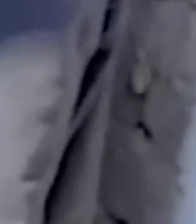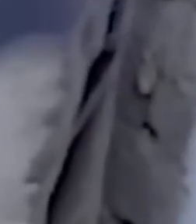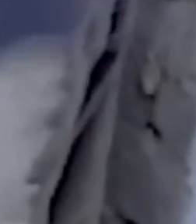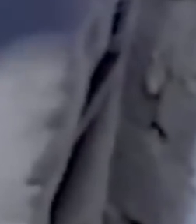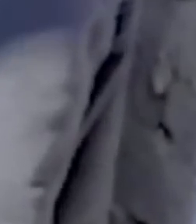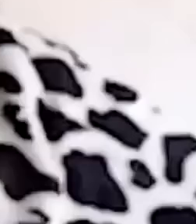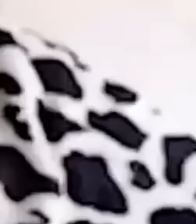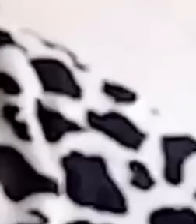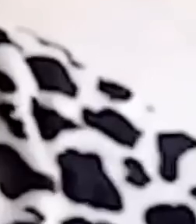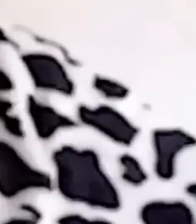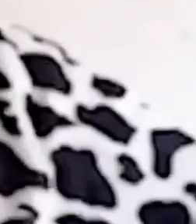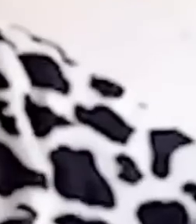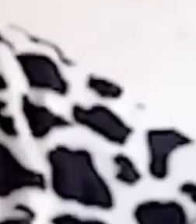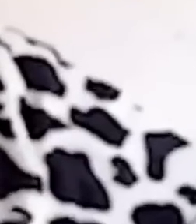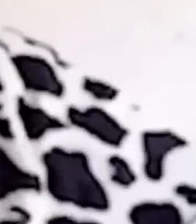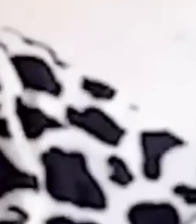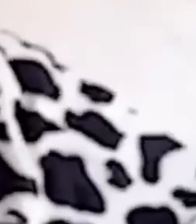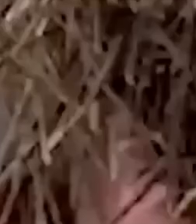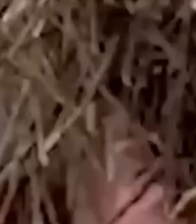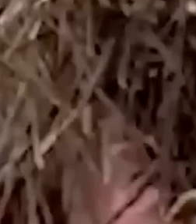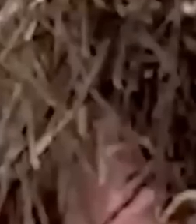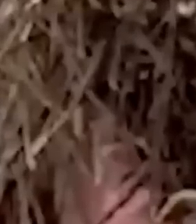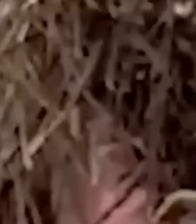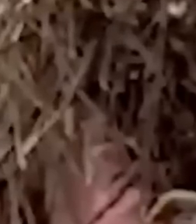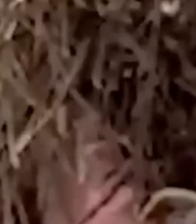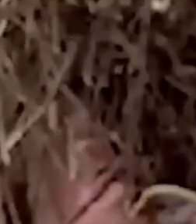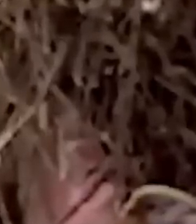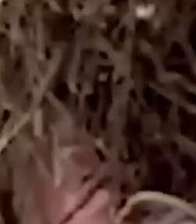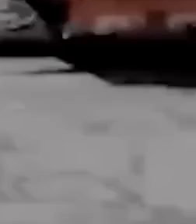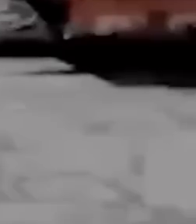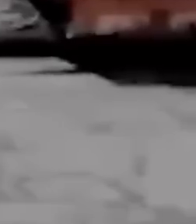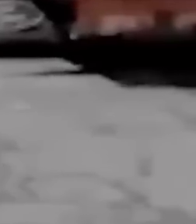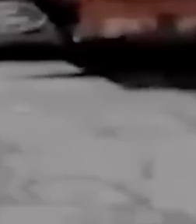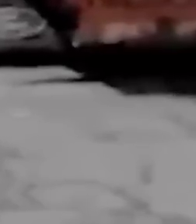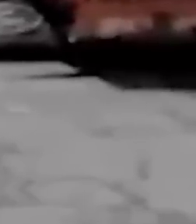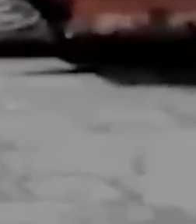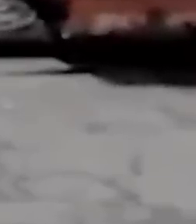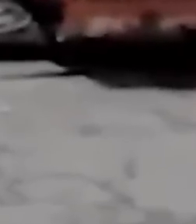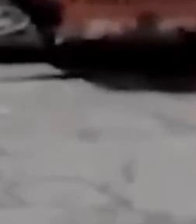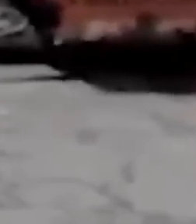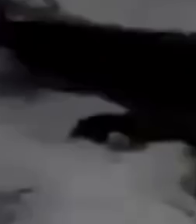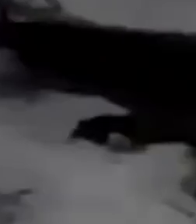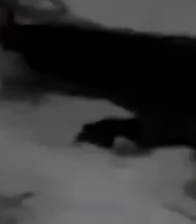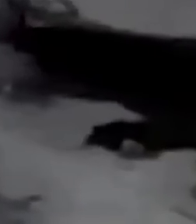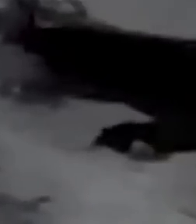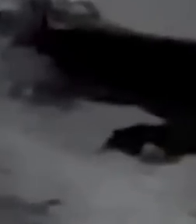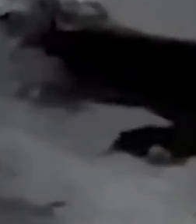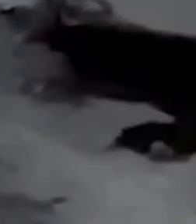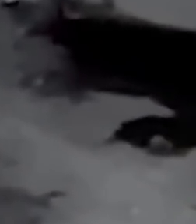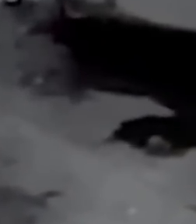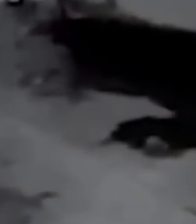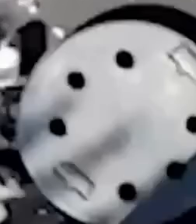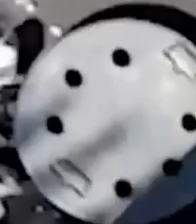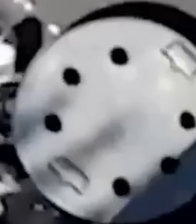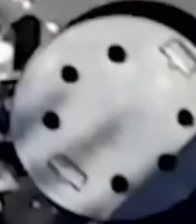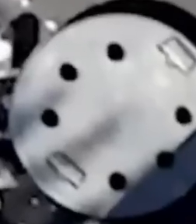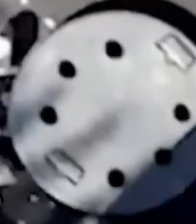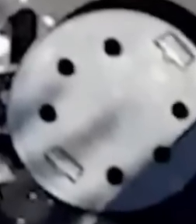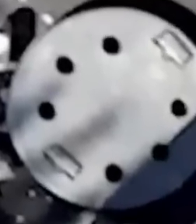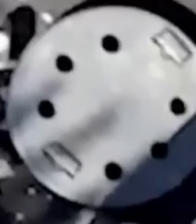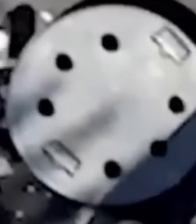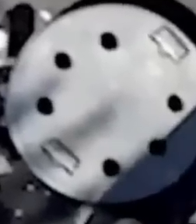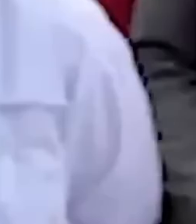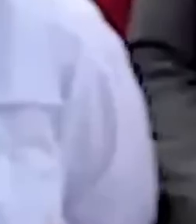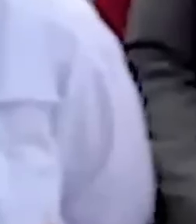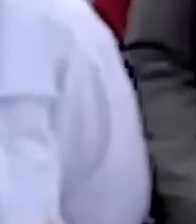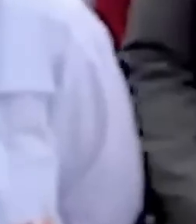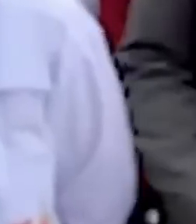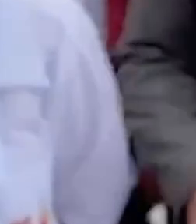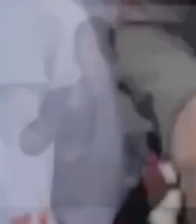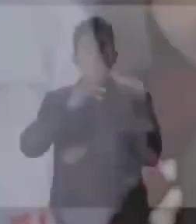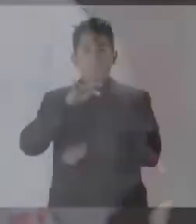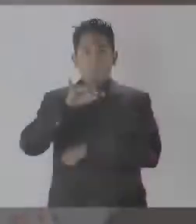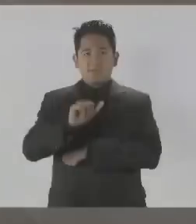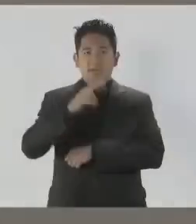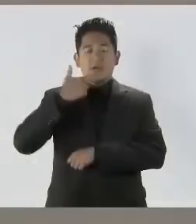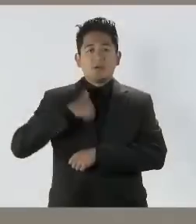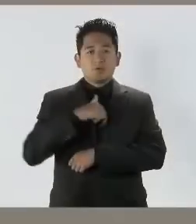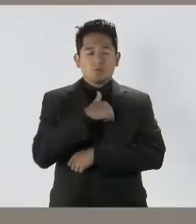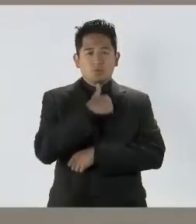construcción de la utopía en la ciudad esta utopía comenzar estamos diseñando los proyectos de las